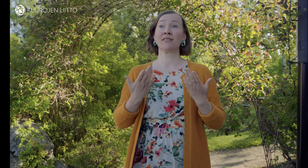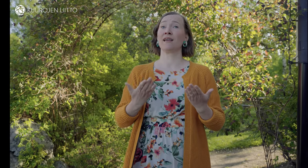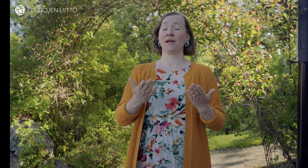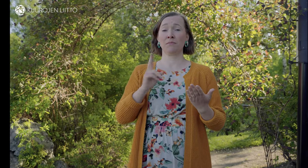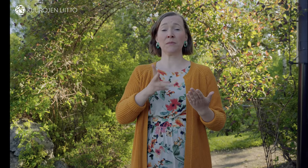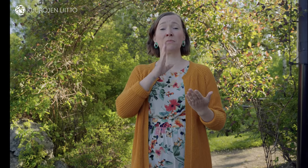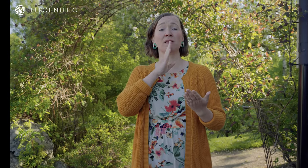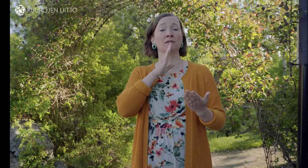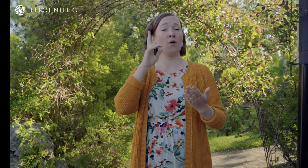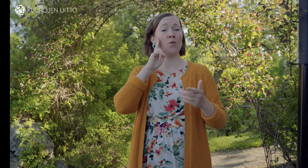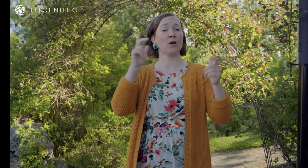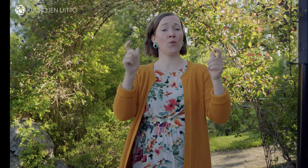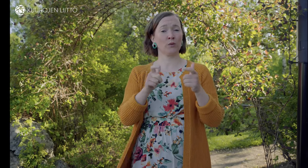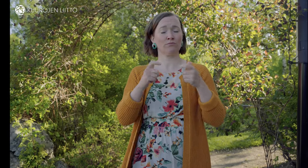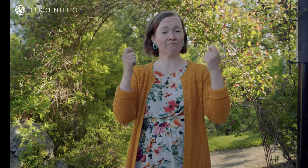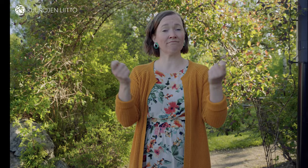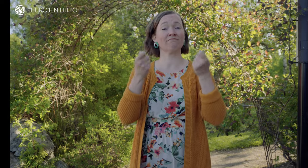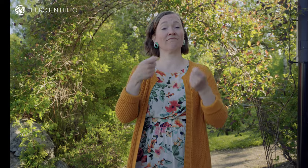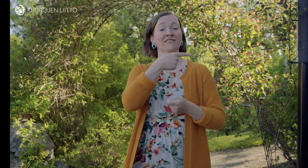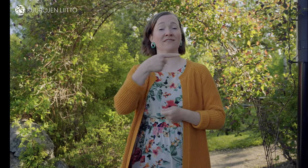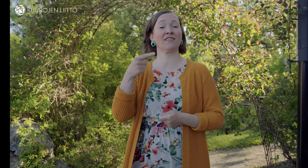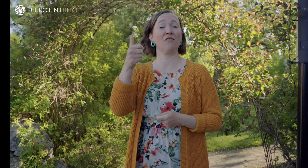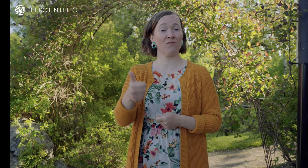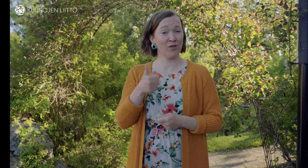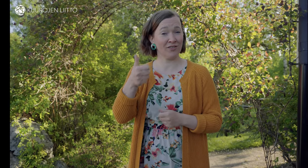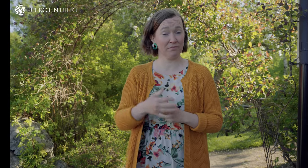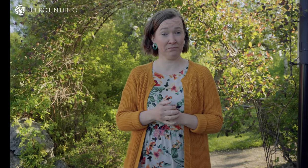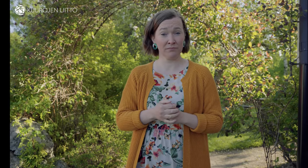Tänään Pietarsaaren kuurojen yhdistys juhlii 100-vuotisjuhlaansa.